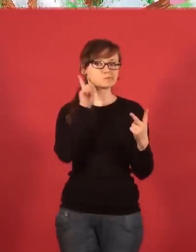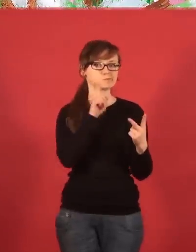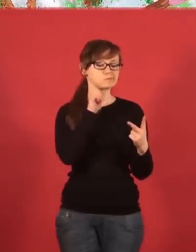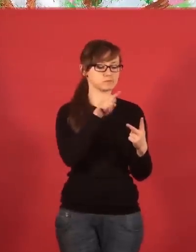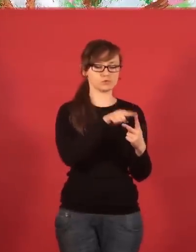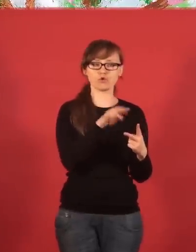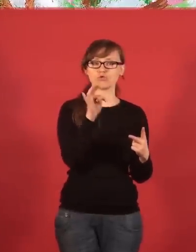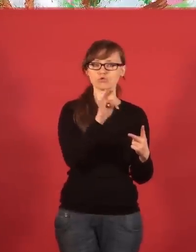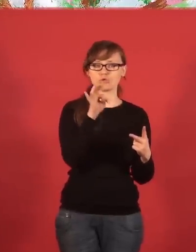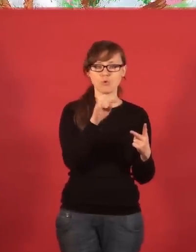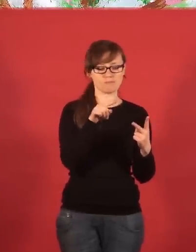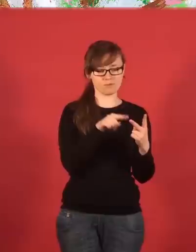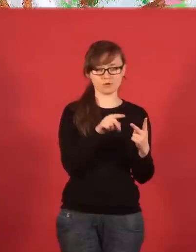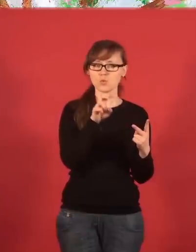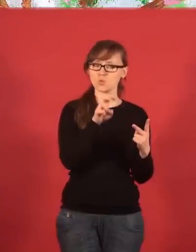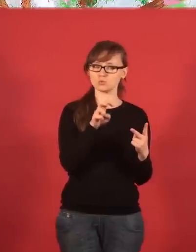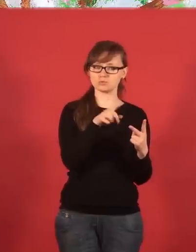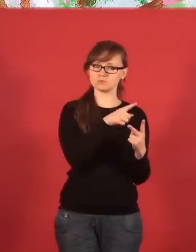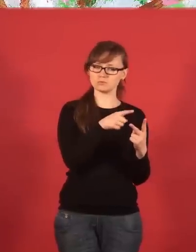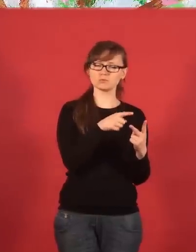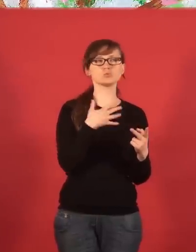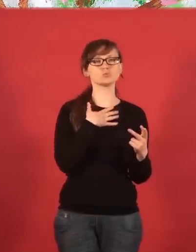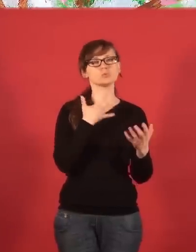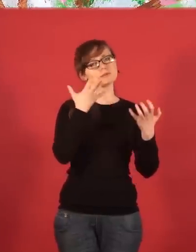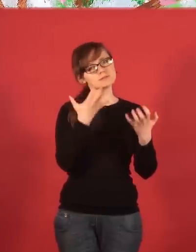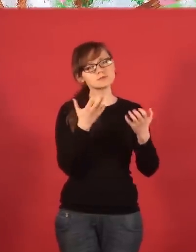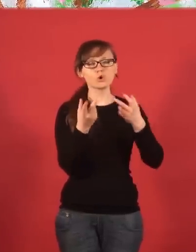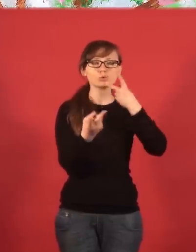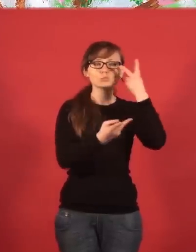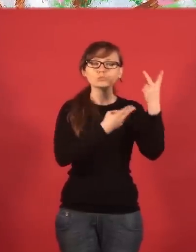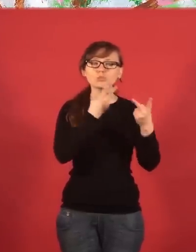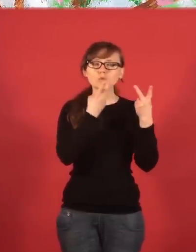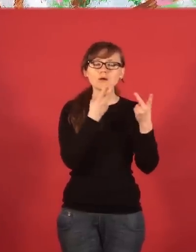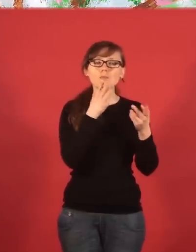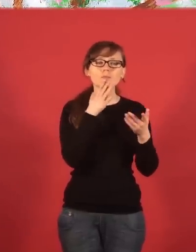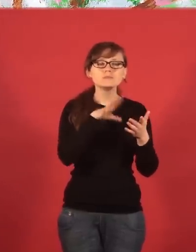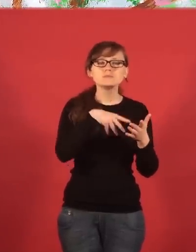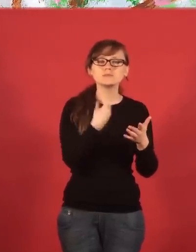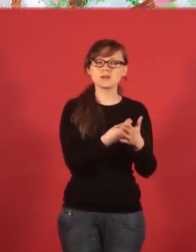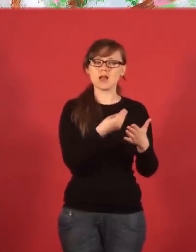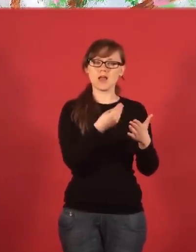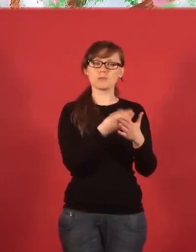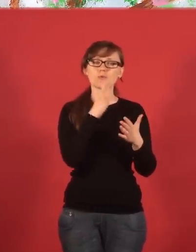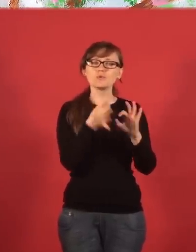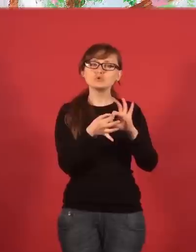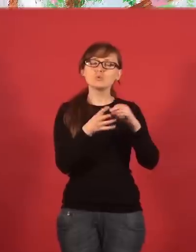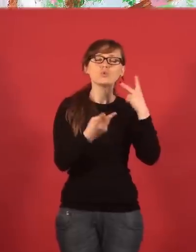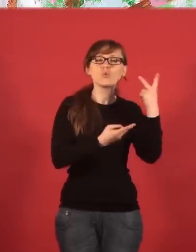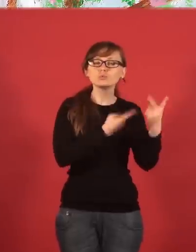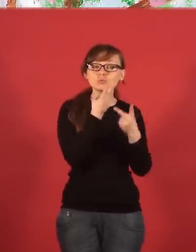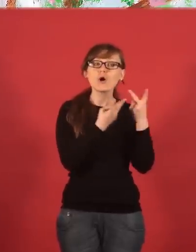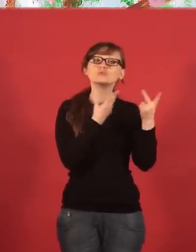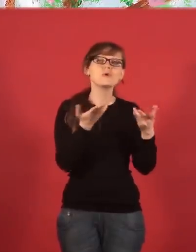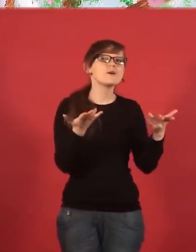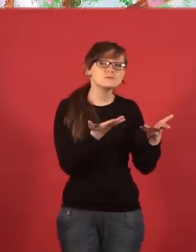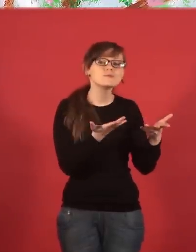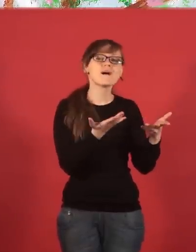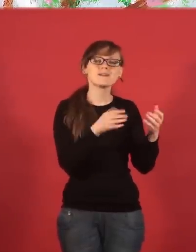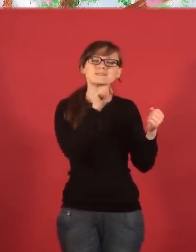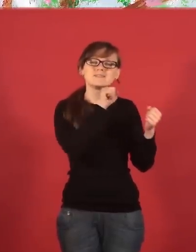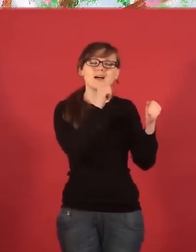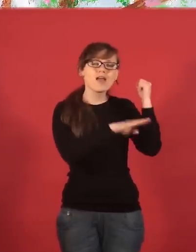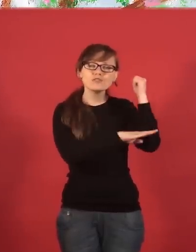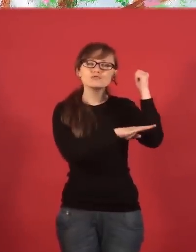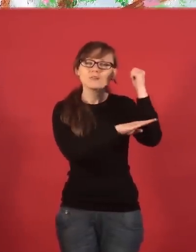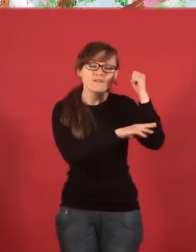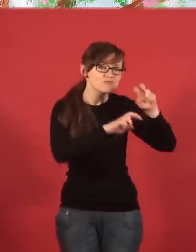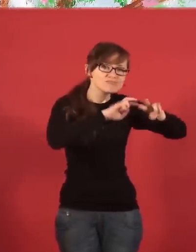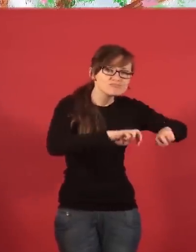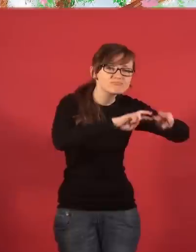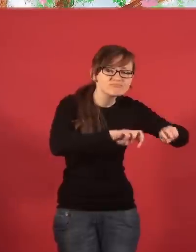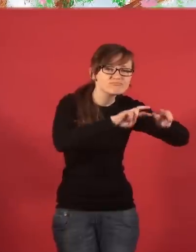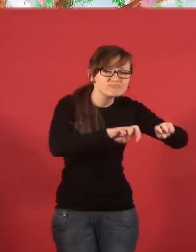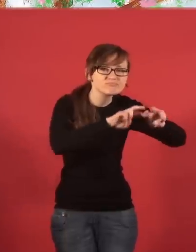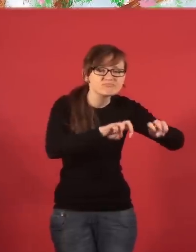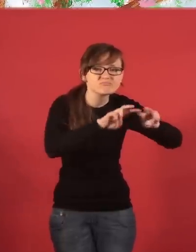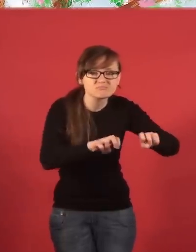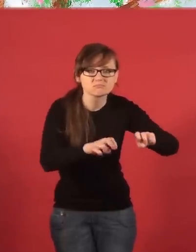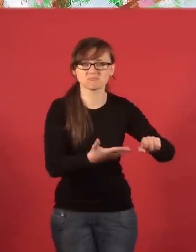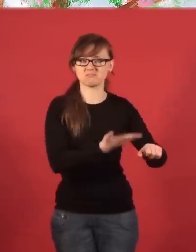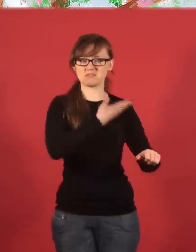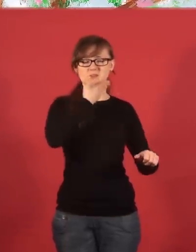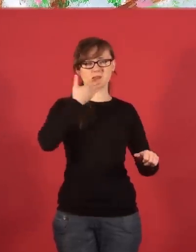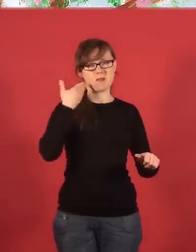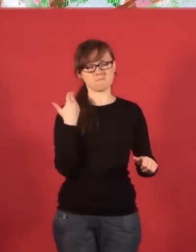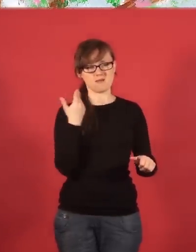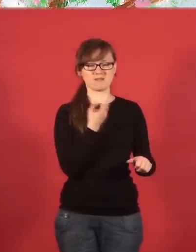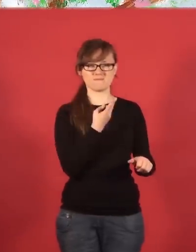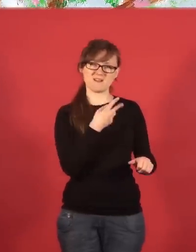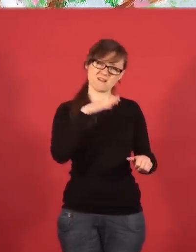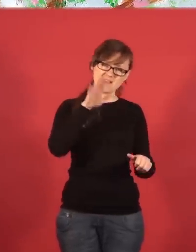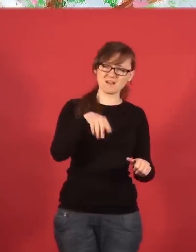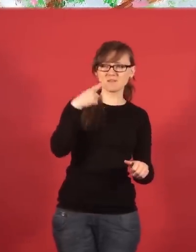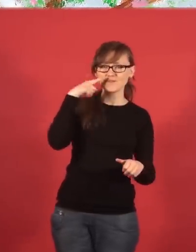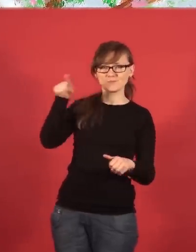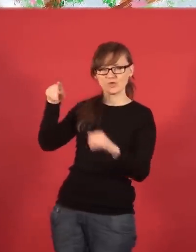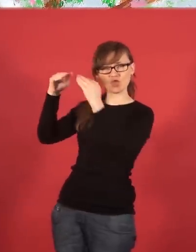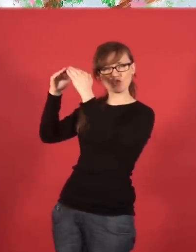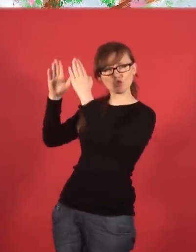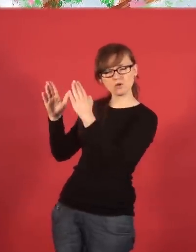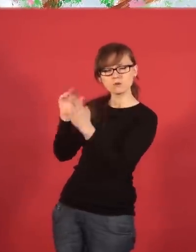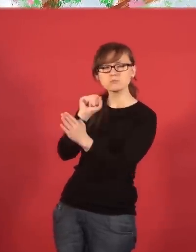Tomek i Huck postanowili zostać poszukiwaczami skarbów. Kopali pod spróchniałymi drzewami, kiedy nic nie znaleźli postanowili przeszukać „nawiedzony" dom.